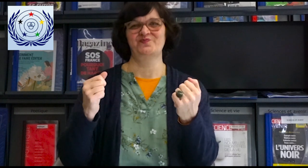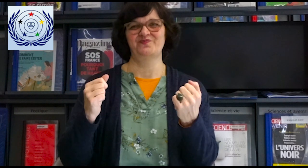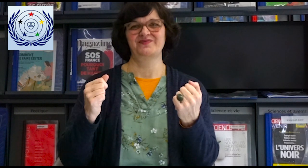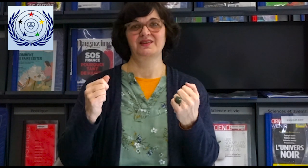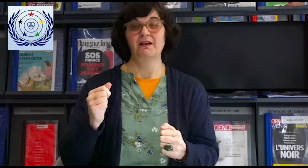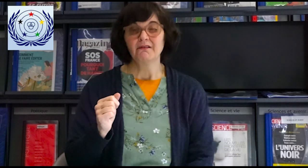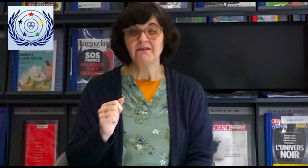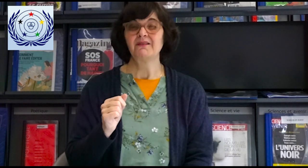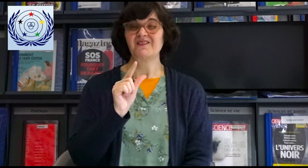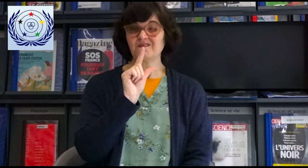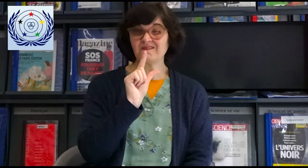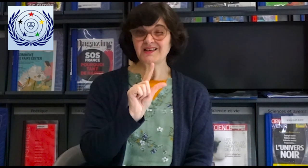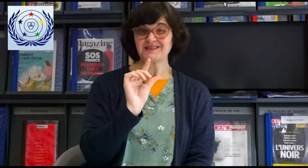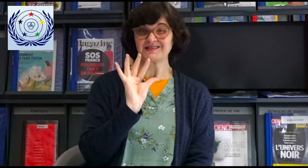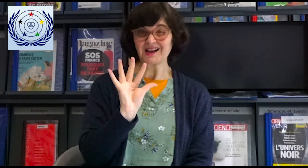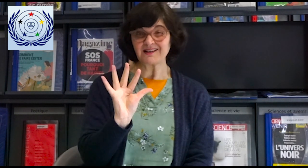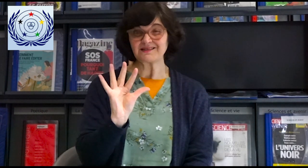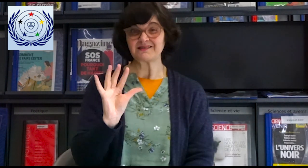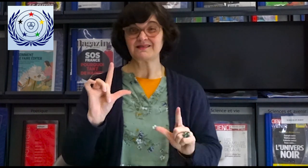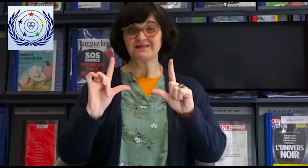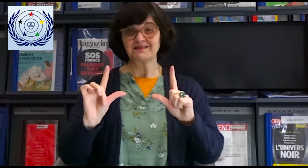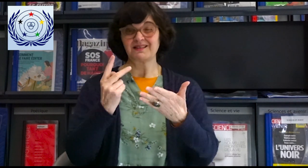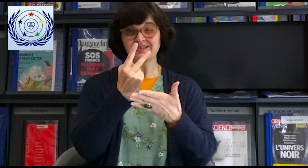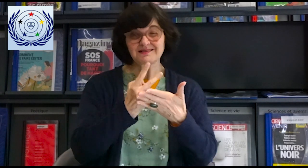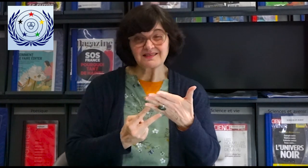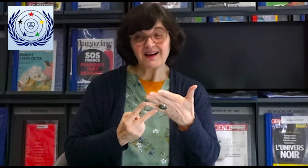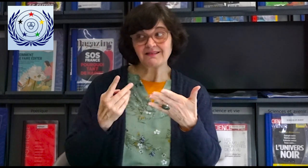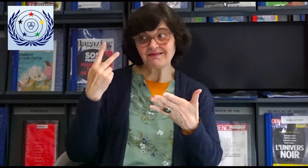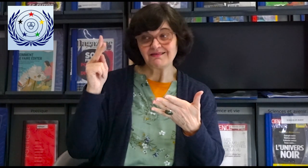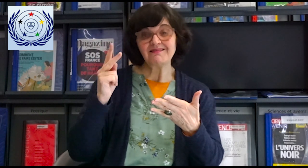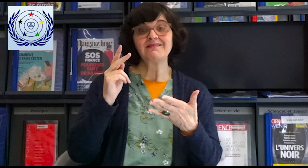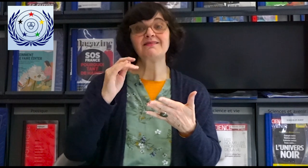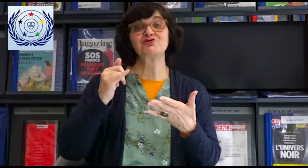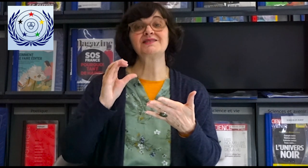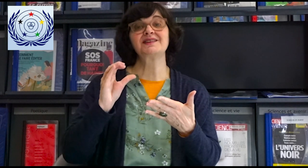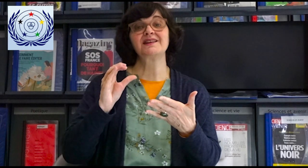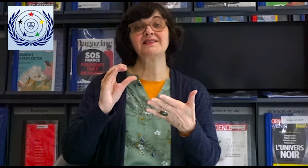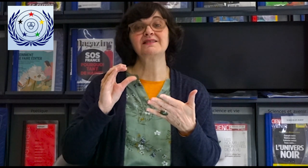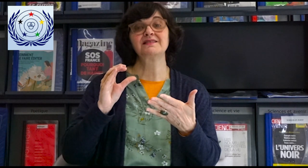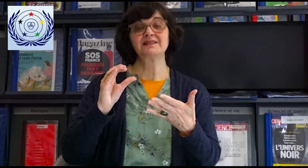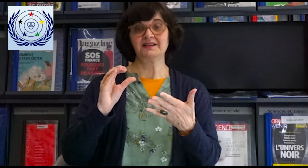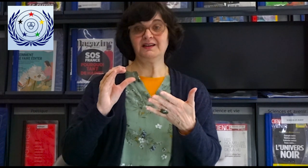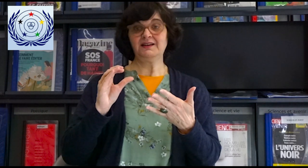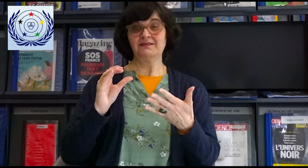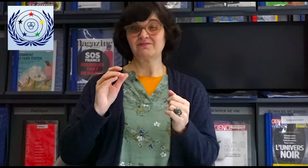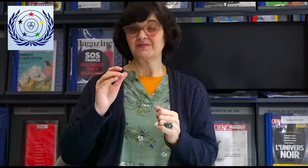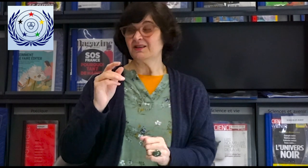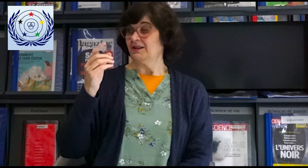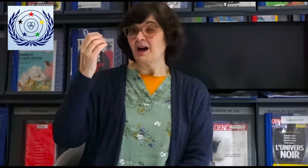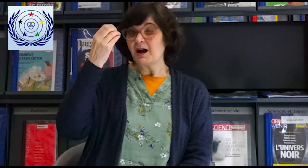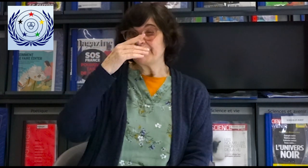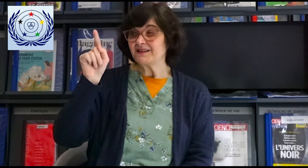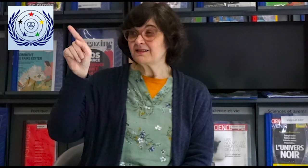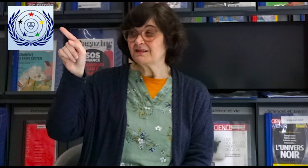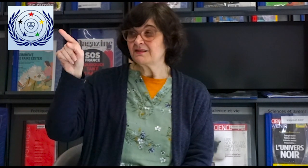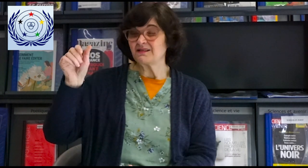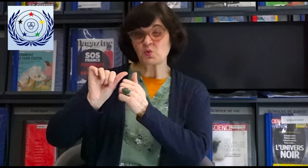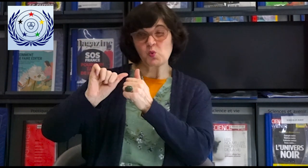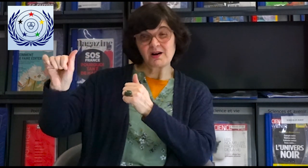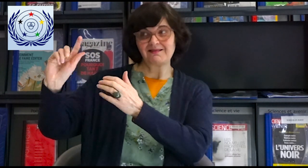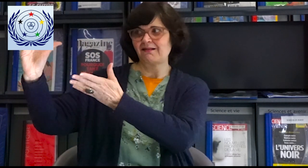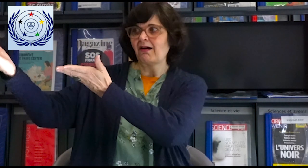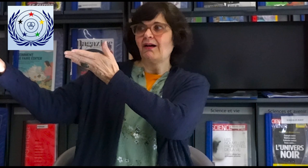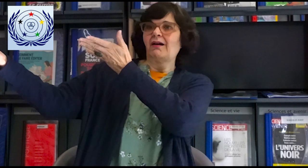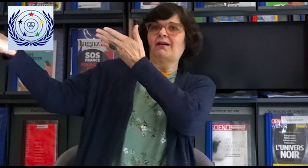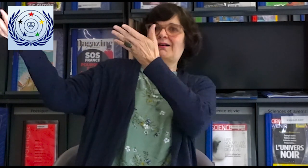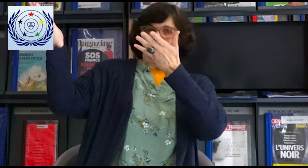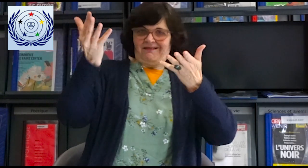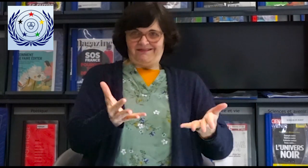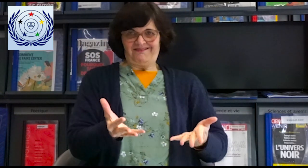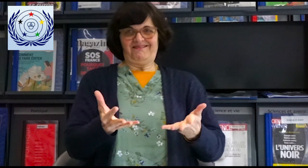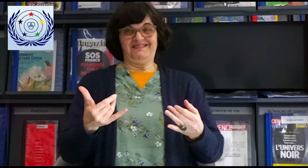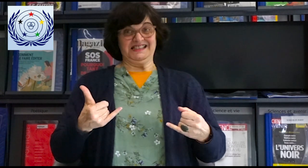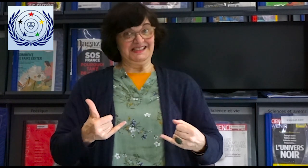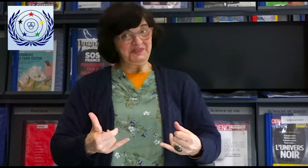de 25 magnifiques œuvres de James Castle envoyées par les USA.